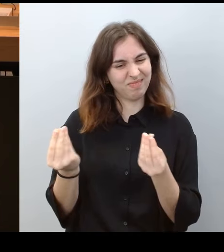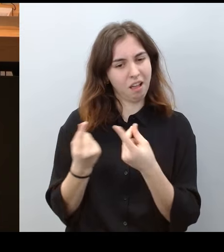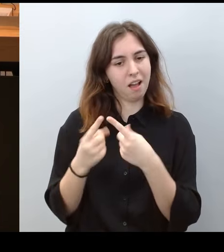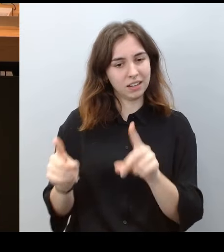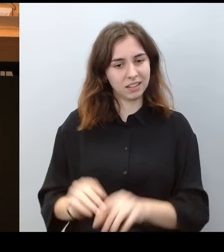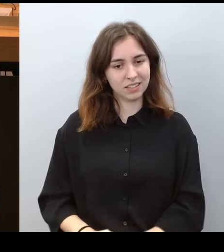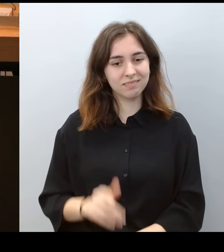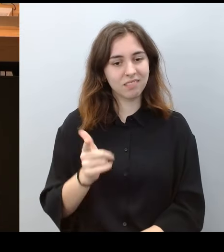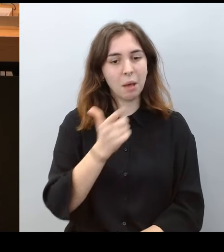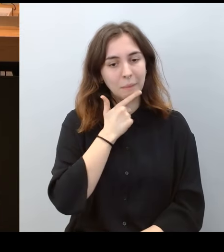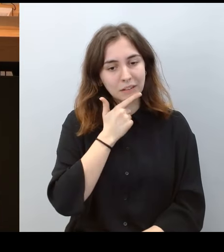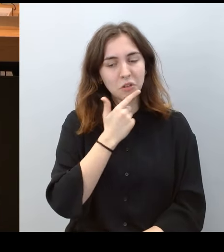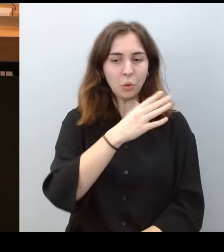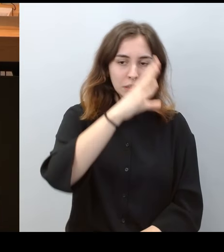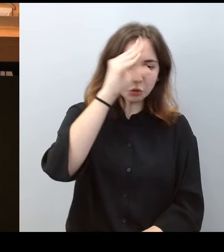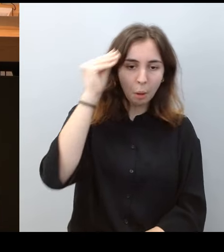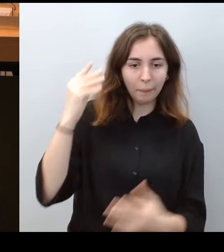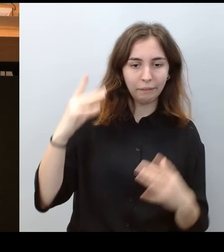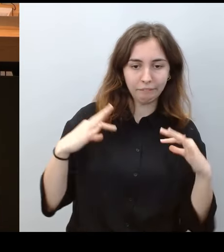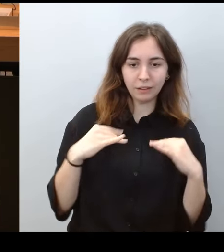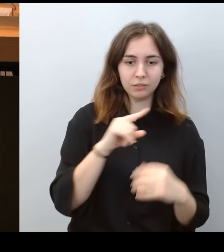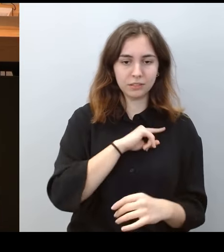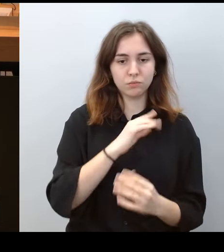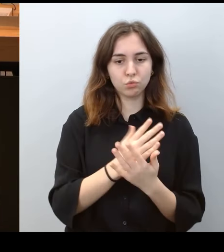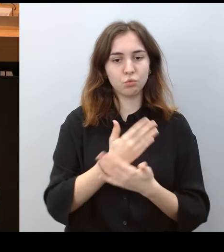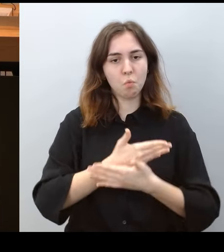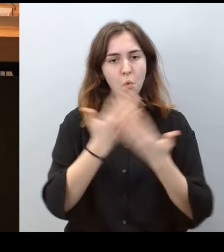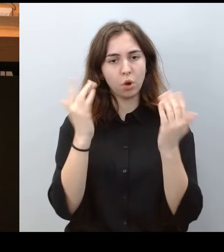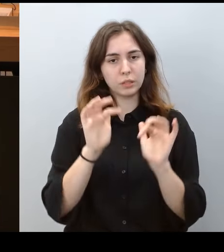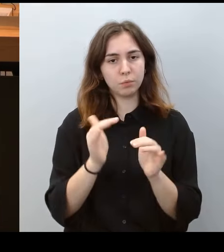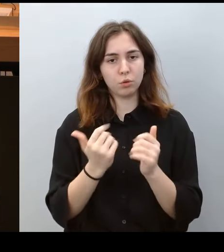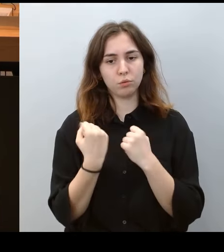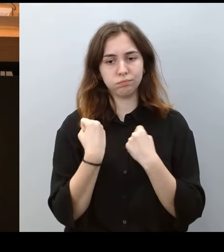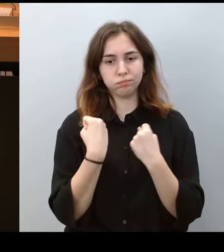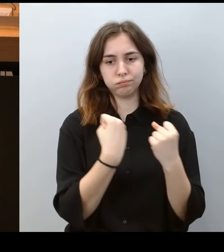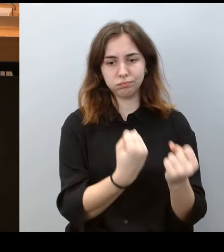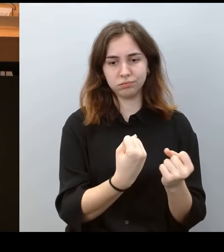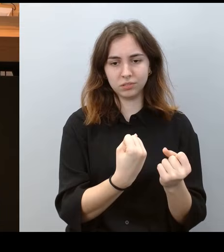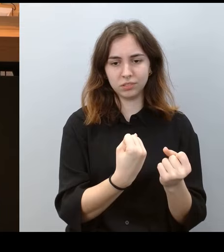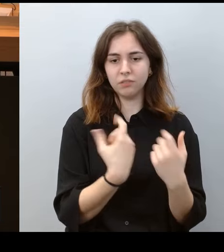ich morgens ins Büro gefahren bin und am U-Bahnhof Berliner Straße auf die U9 wartete.